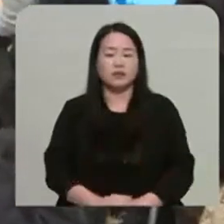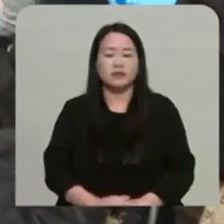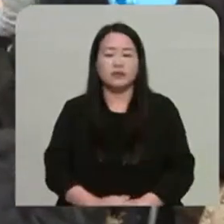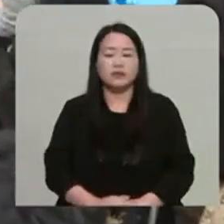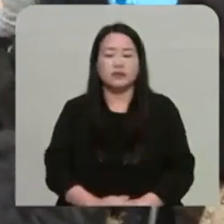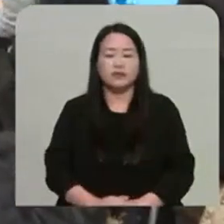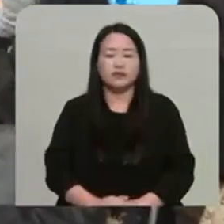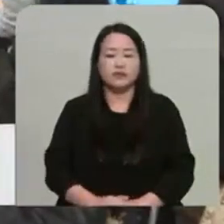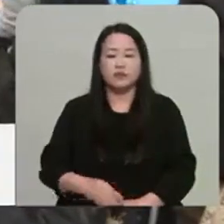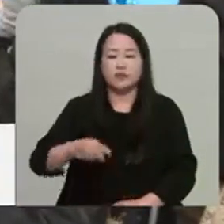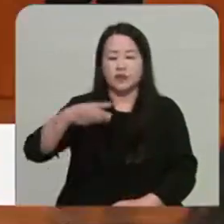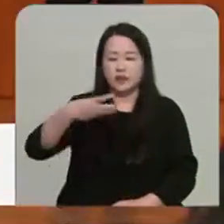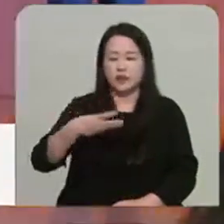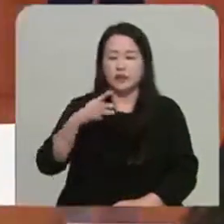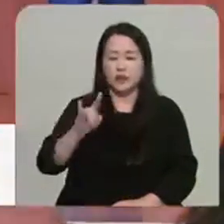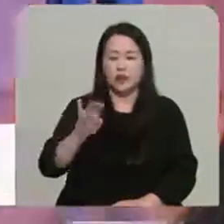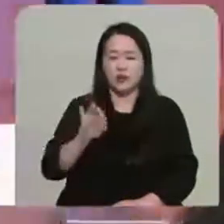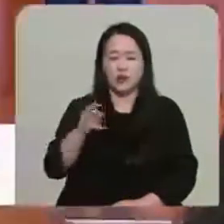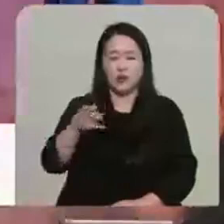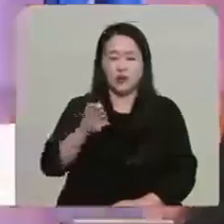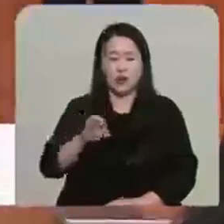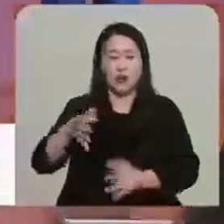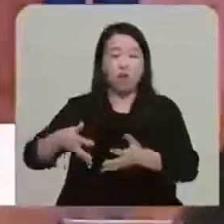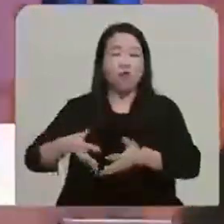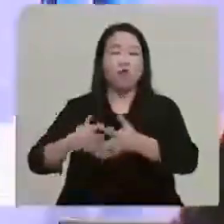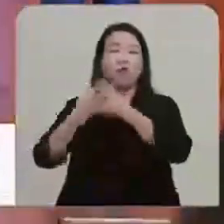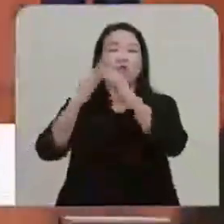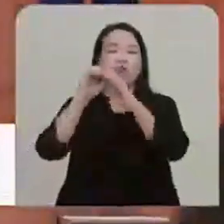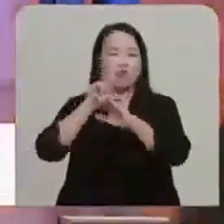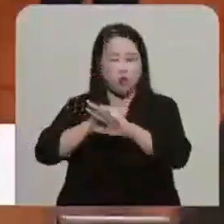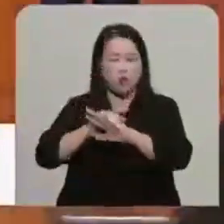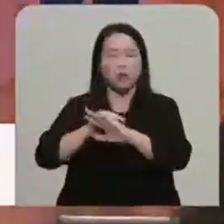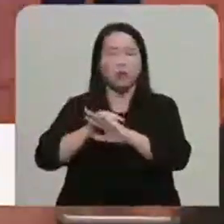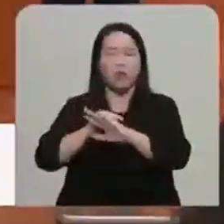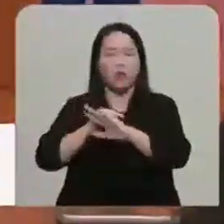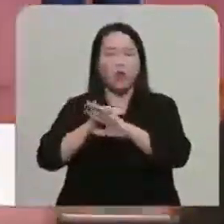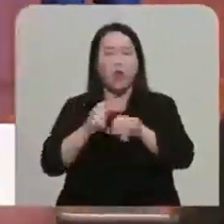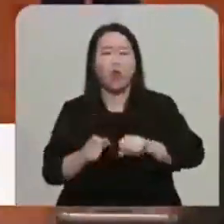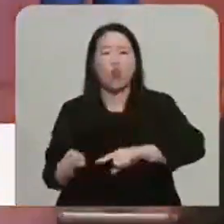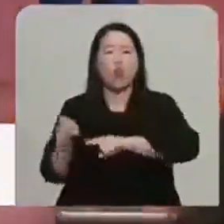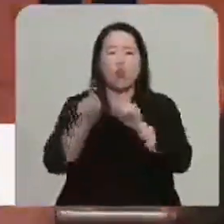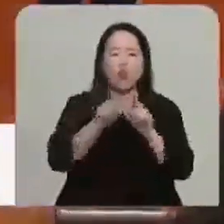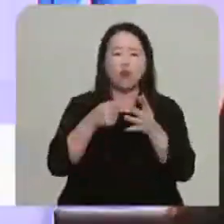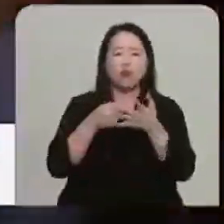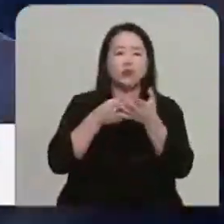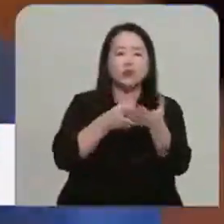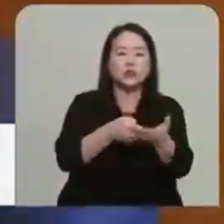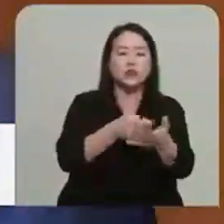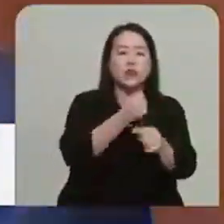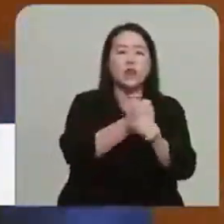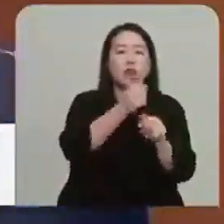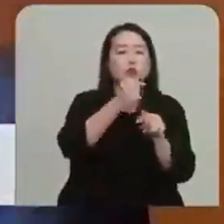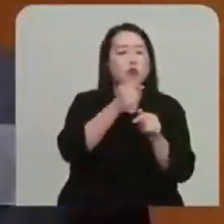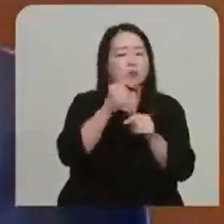태영건설의 기업재무구조개선 워크아웃 신청으로 수면 위로 떠오른 프로젝트 파이낸싱 위기.